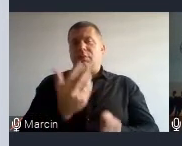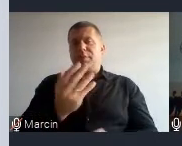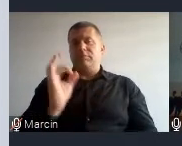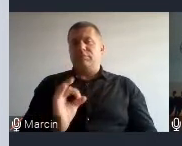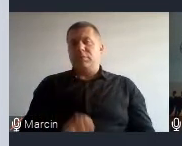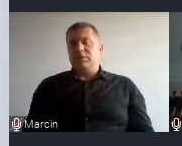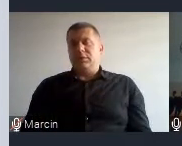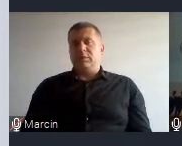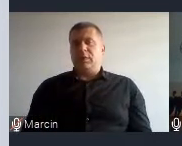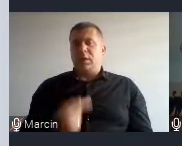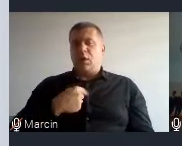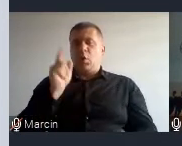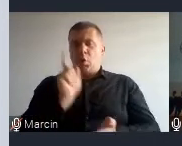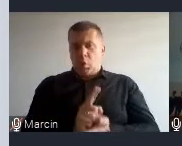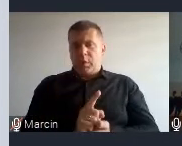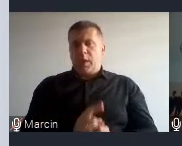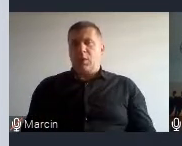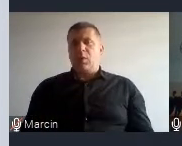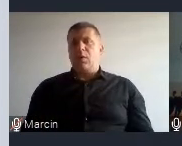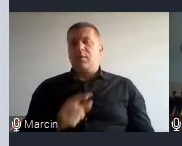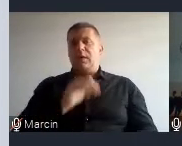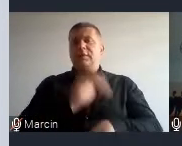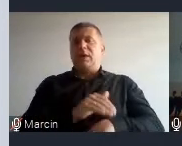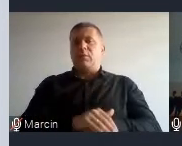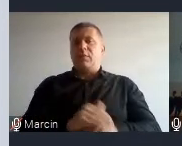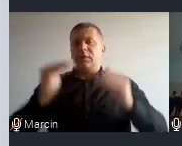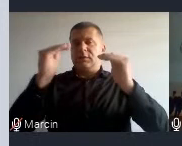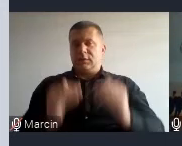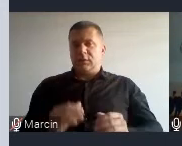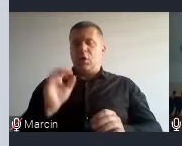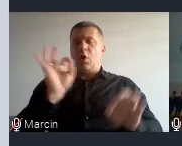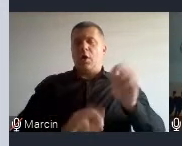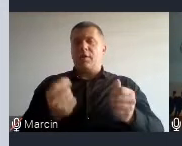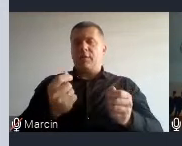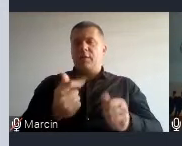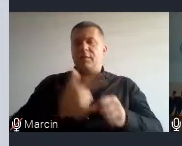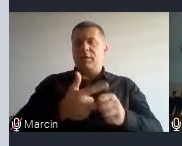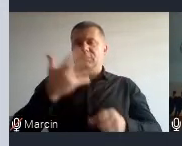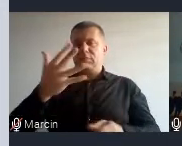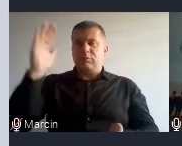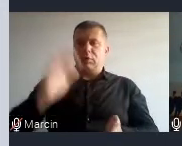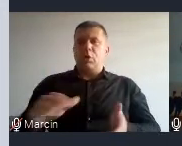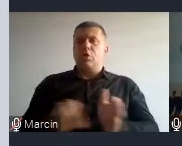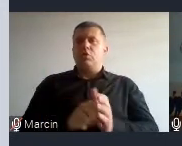Nam się udało w tym zamówieniu zejść z korekty finansowej 25% do 10%,